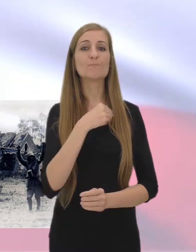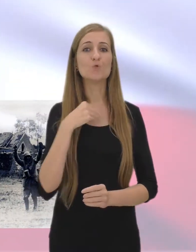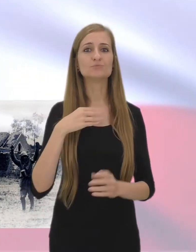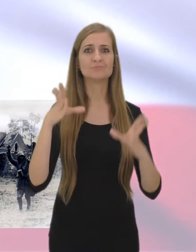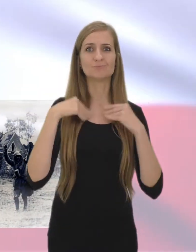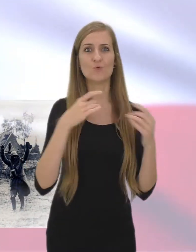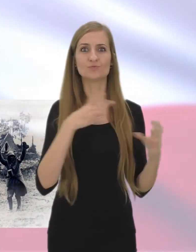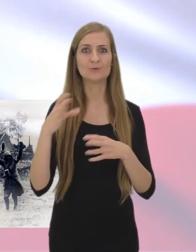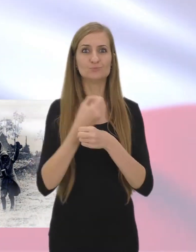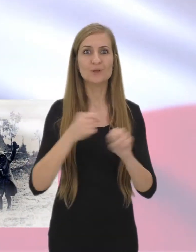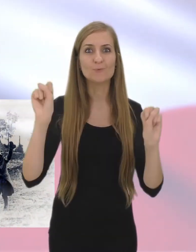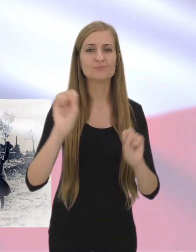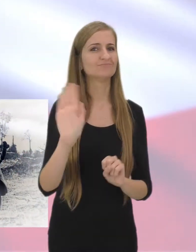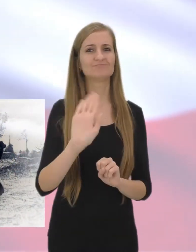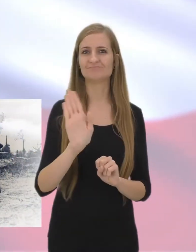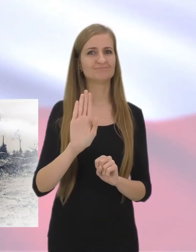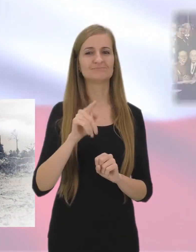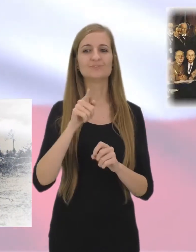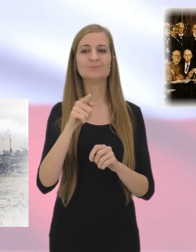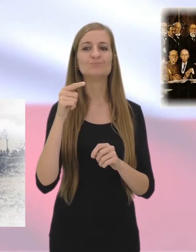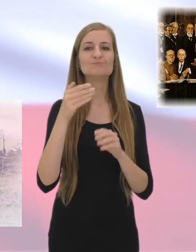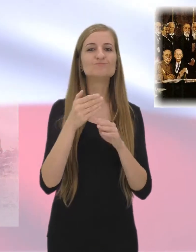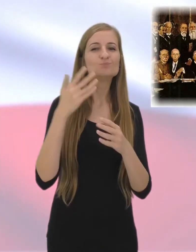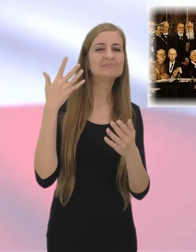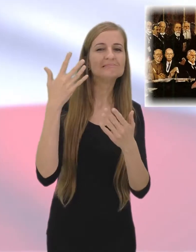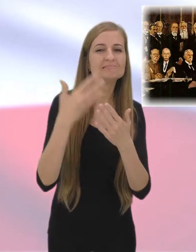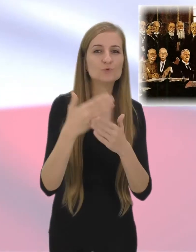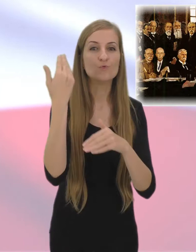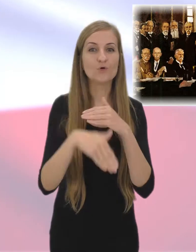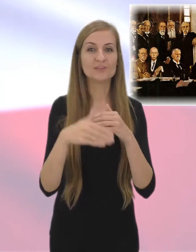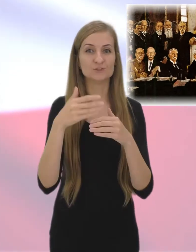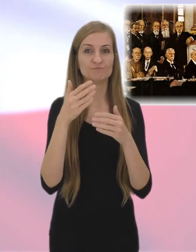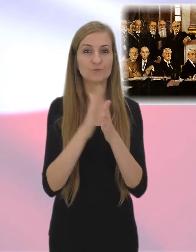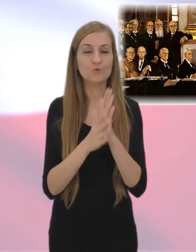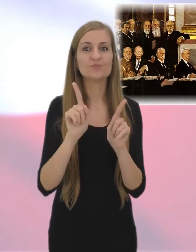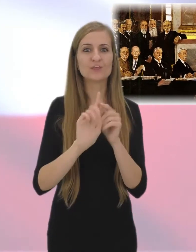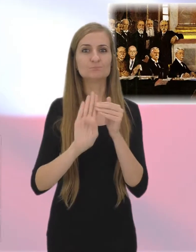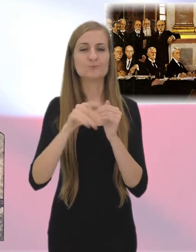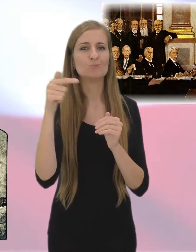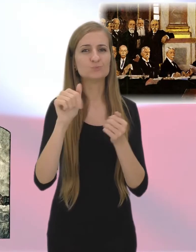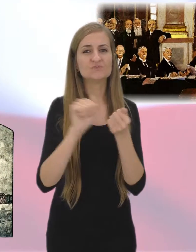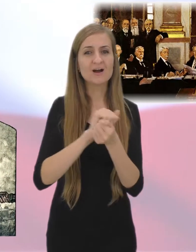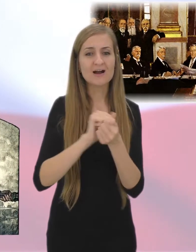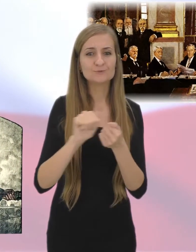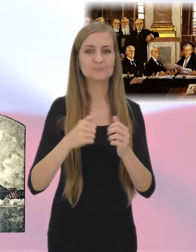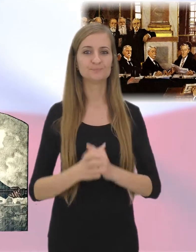Ale Polacy nie dostali tej niepodległości - musieli o nią walczyć pod koniec wojny i po niej.